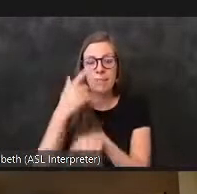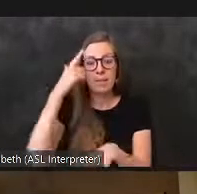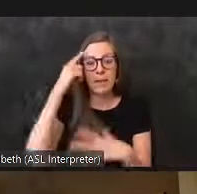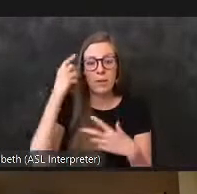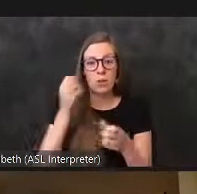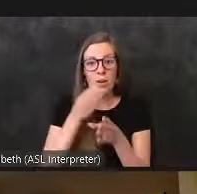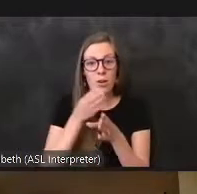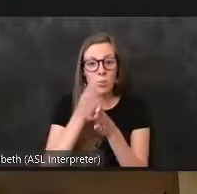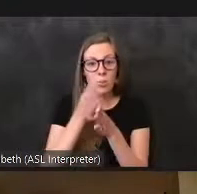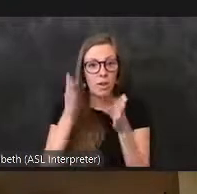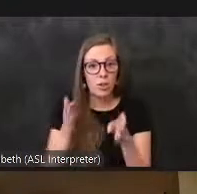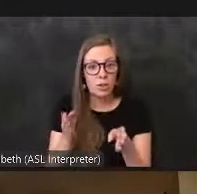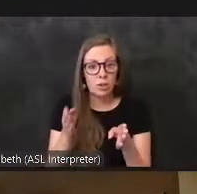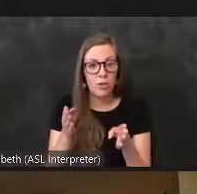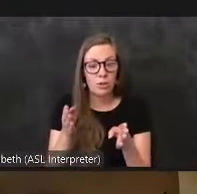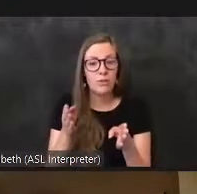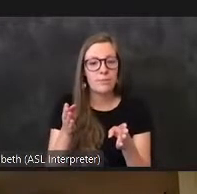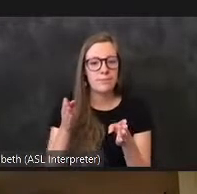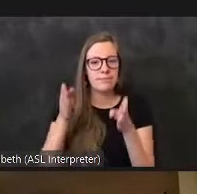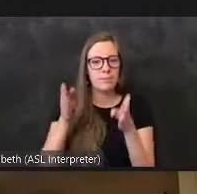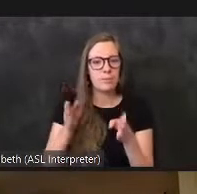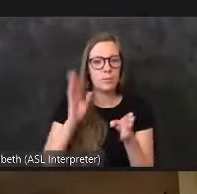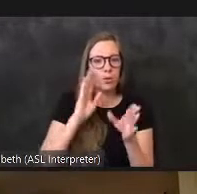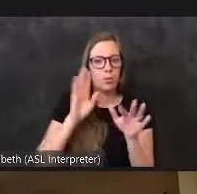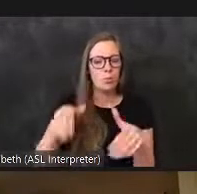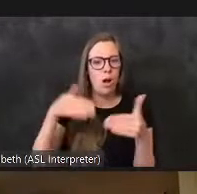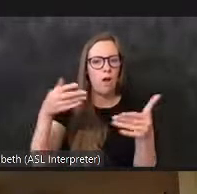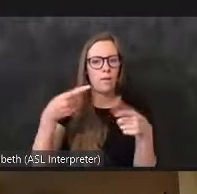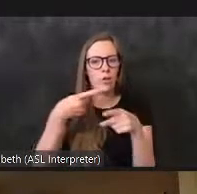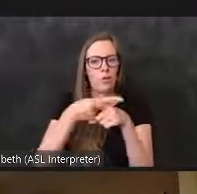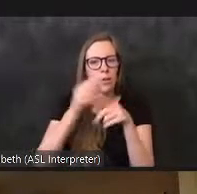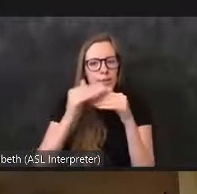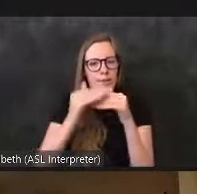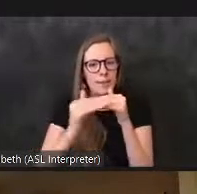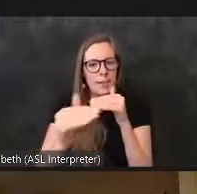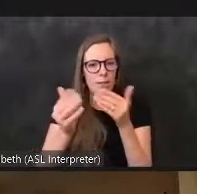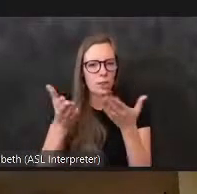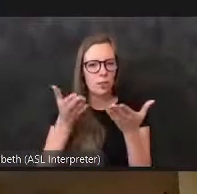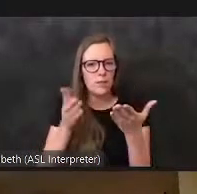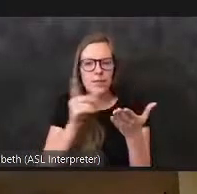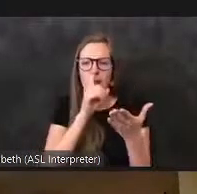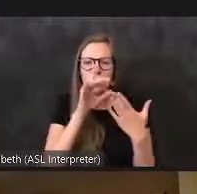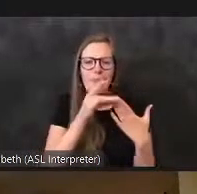salud mental que puede ofertar estabiliza servicios de estabilización de la crisis.